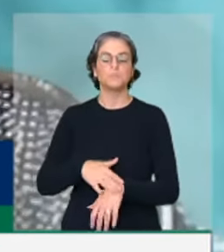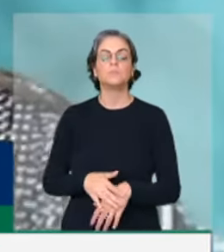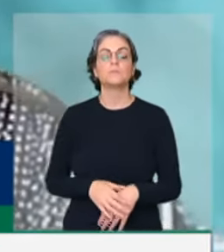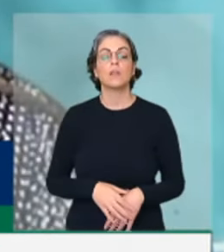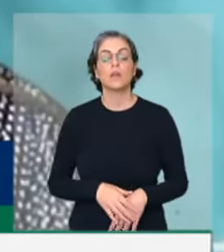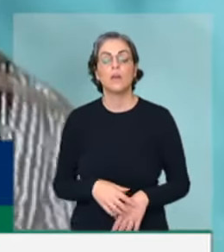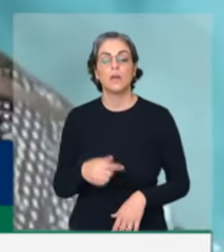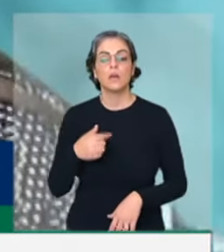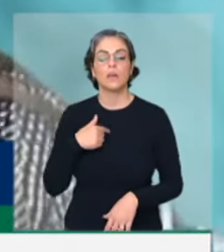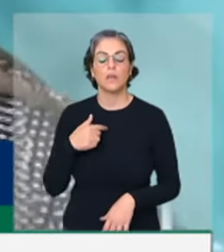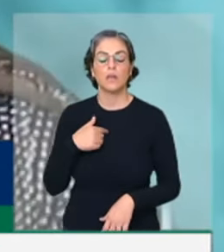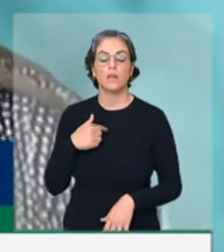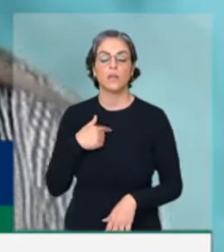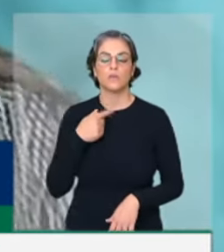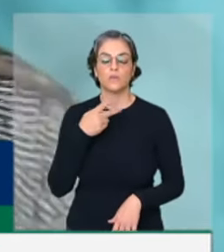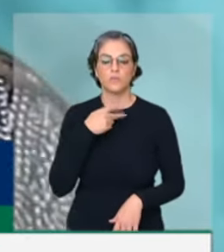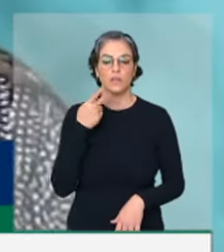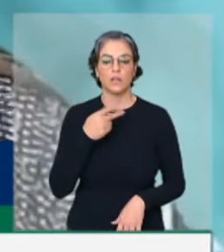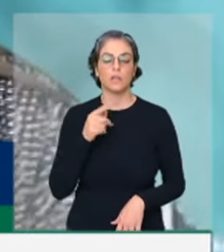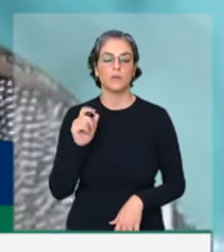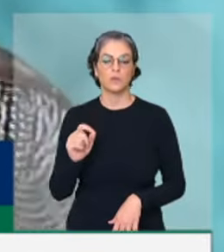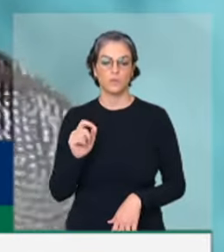PELO LÍDER DO PCDOB, O COMPANHEIRO, CAMARADA, RENILDO CALHEIROS. QUERO FALAR DE